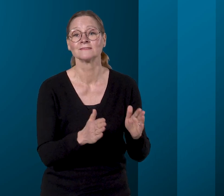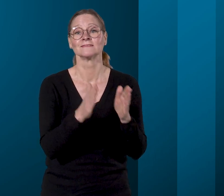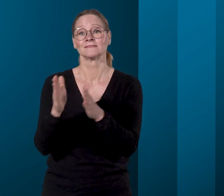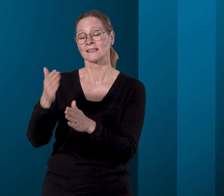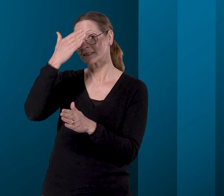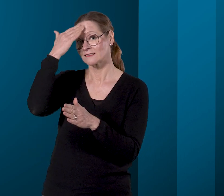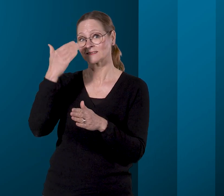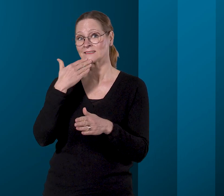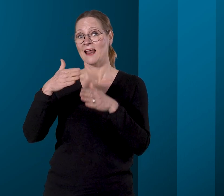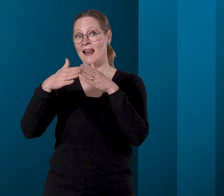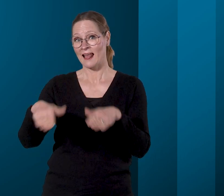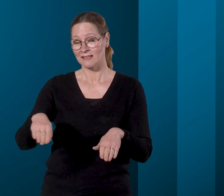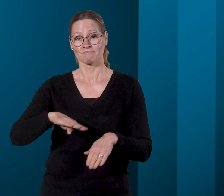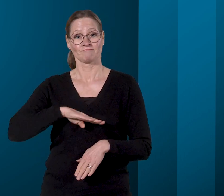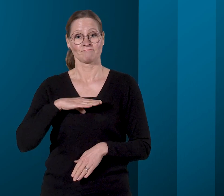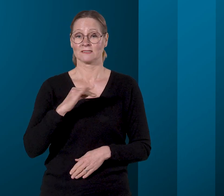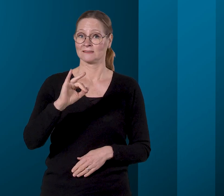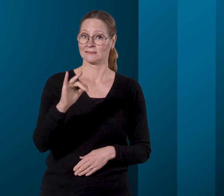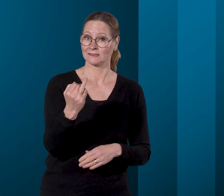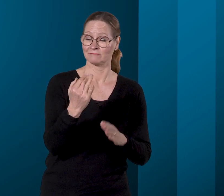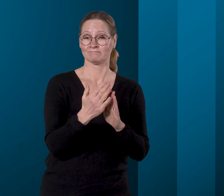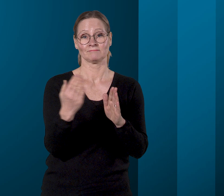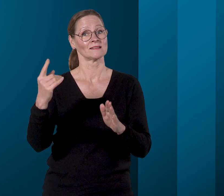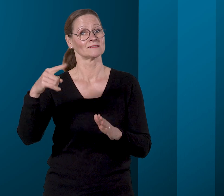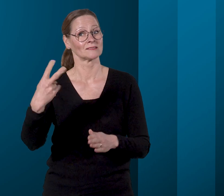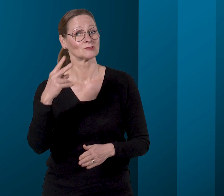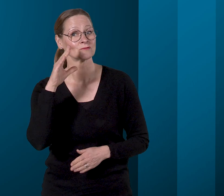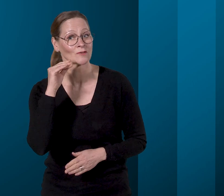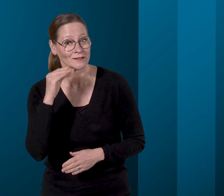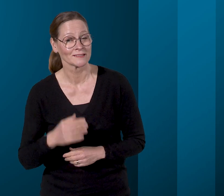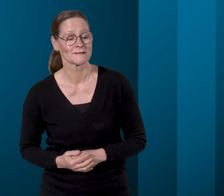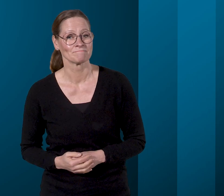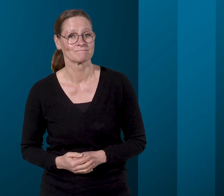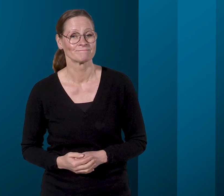ja 7–12-vuotiaille suunnattu Kesäleiri.